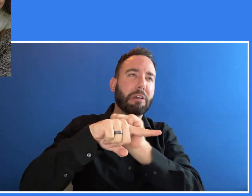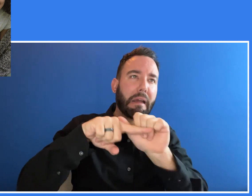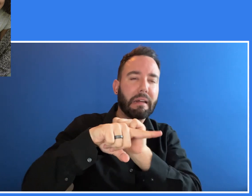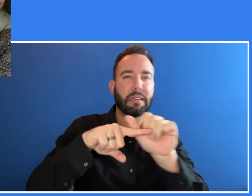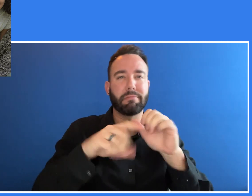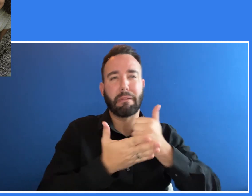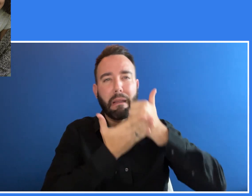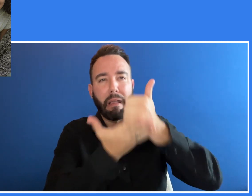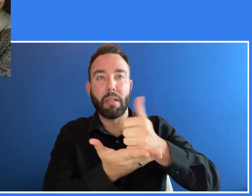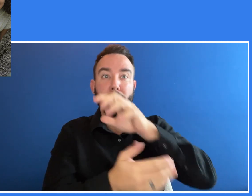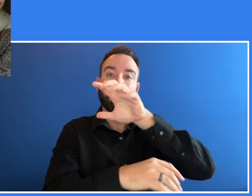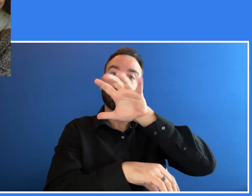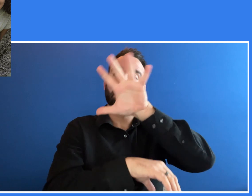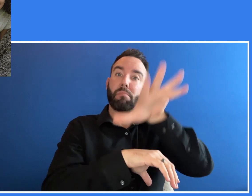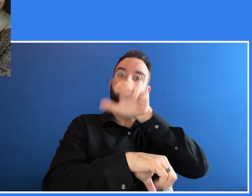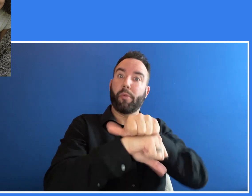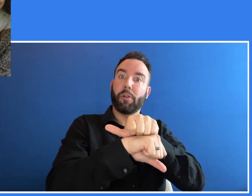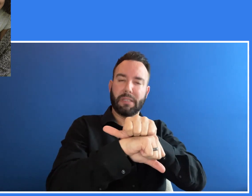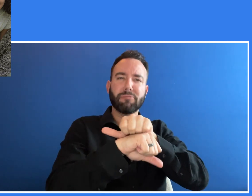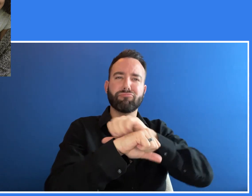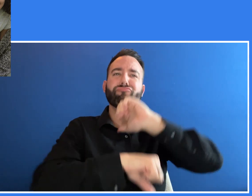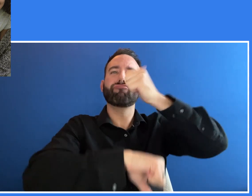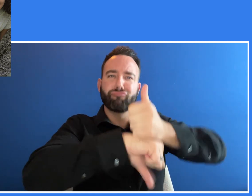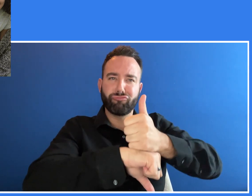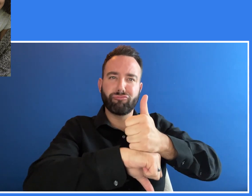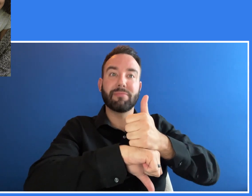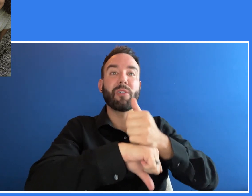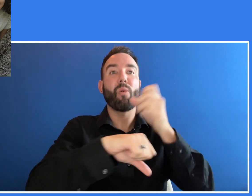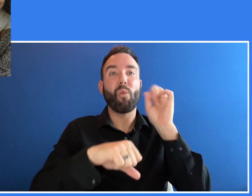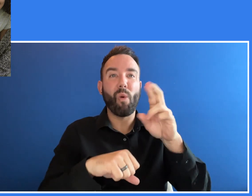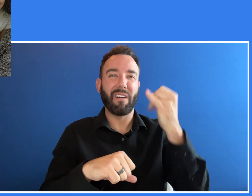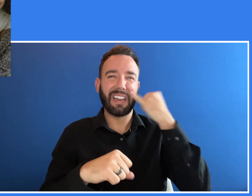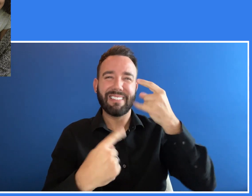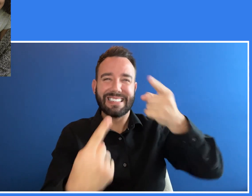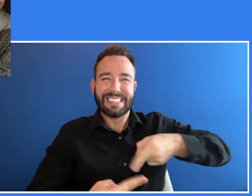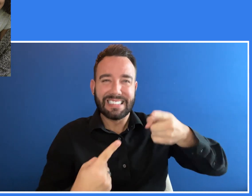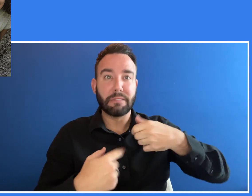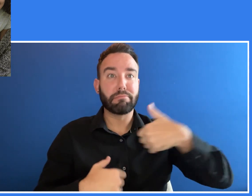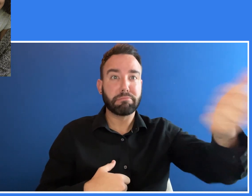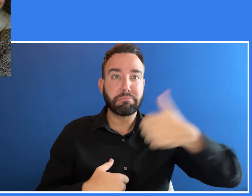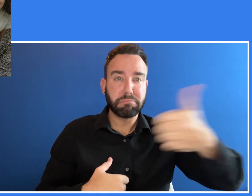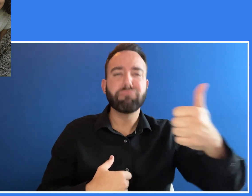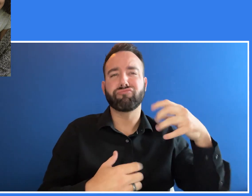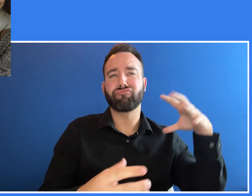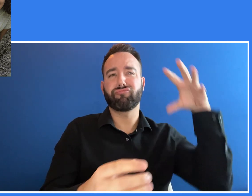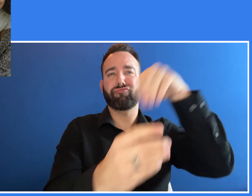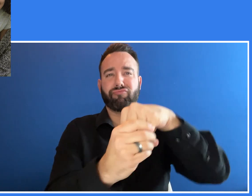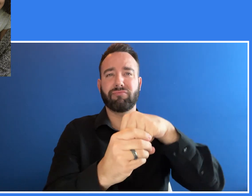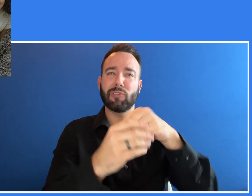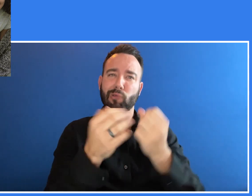y programen las citas para pruebas de detección, así como ayudar con las necesidades de transporte